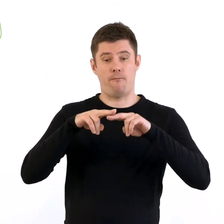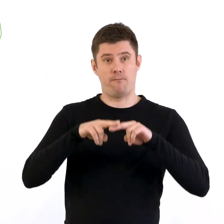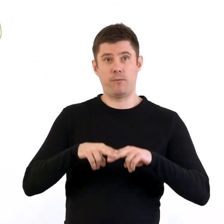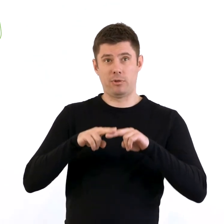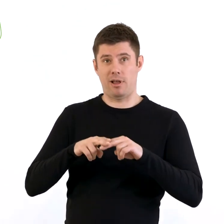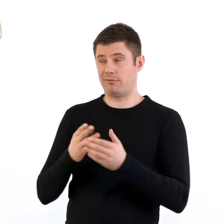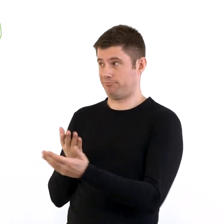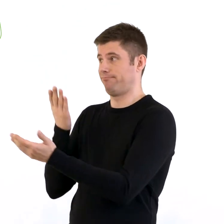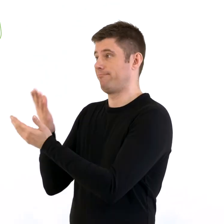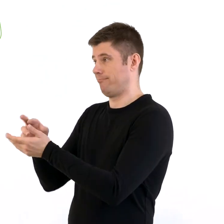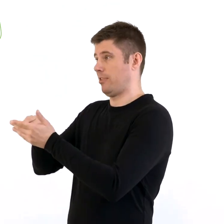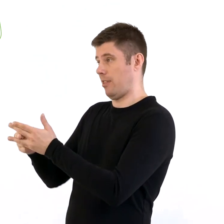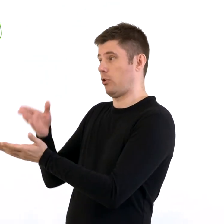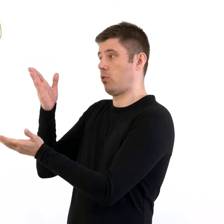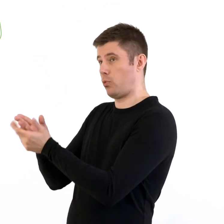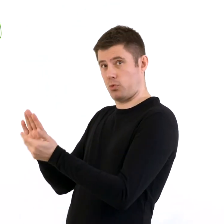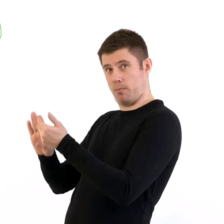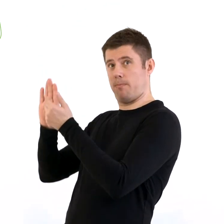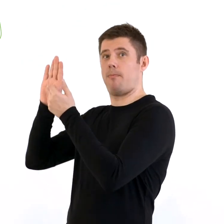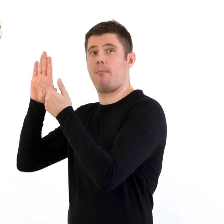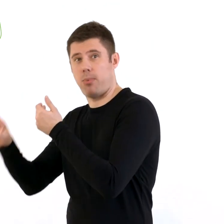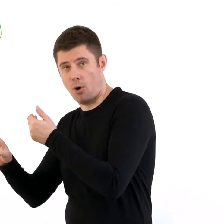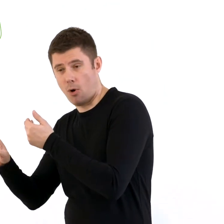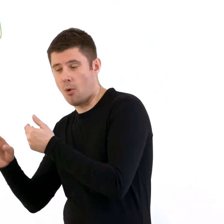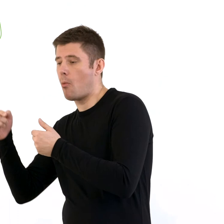Fundacja po rejestracji w KRS musi: